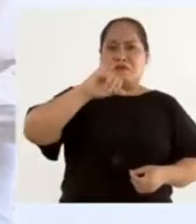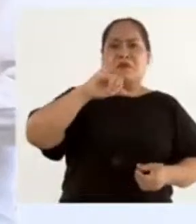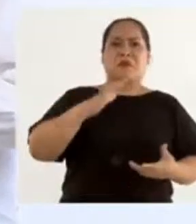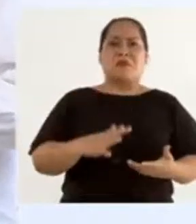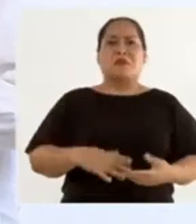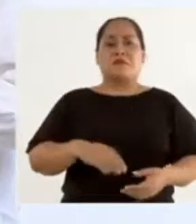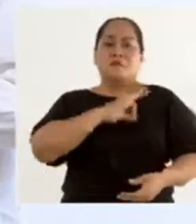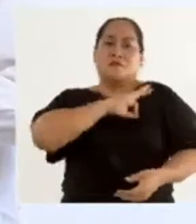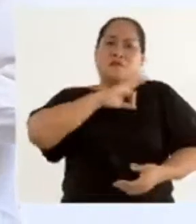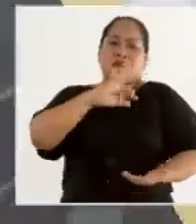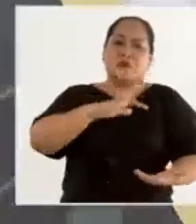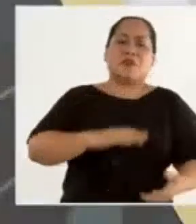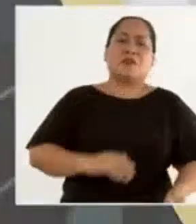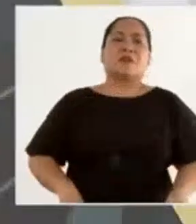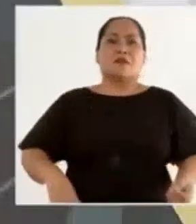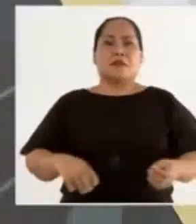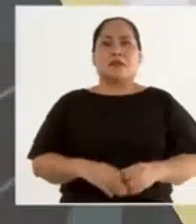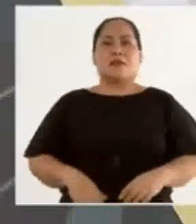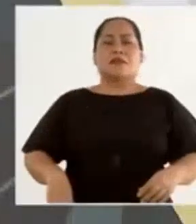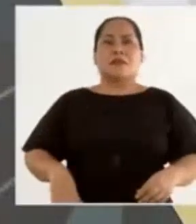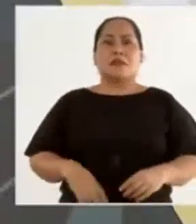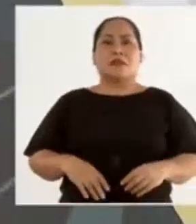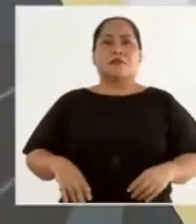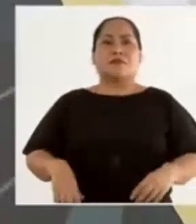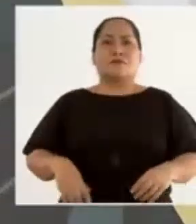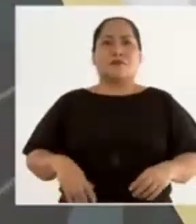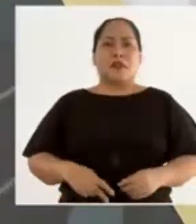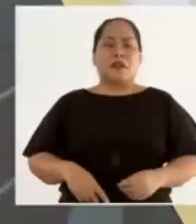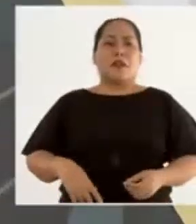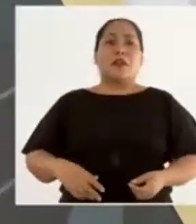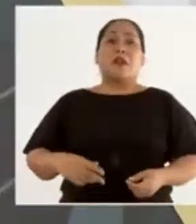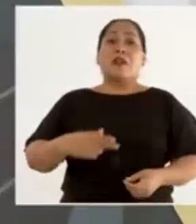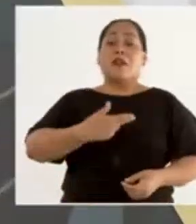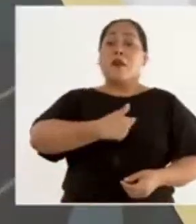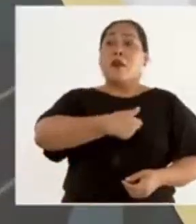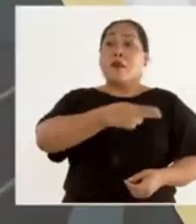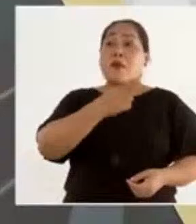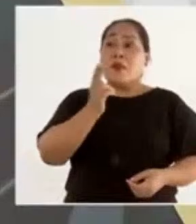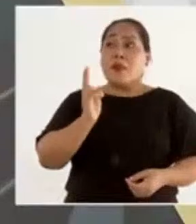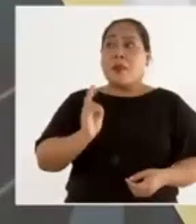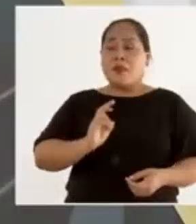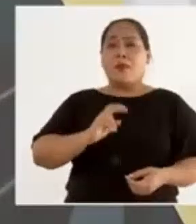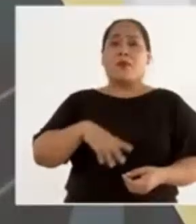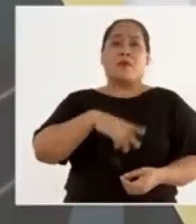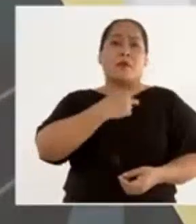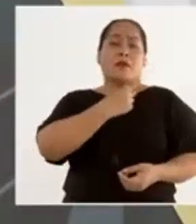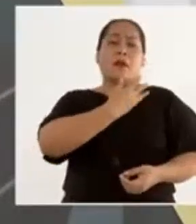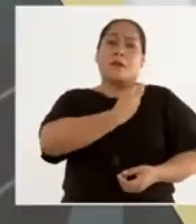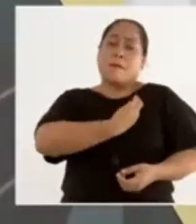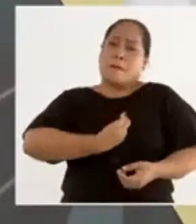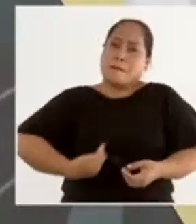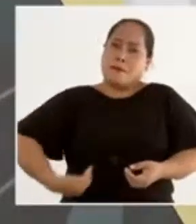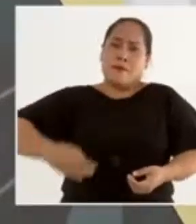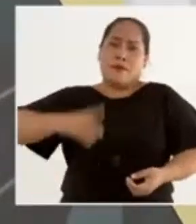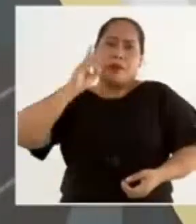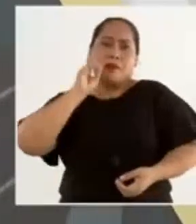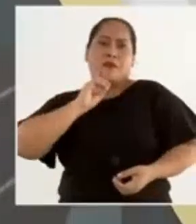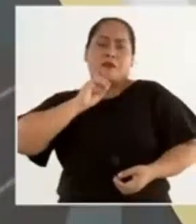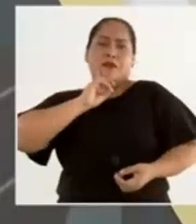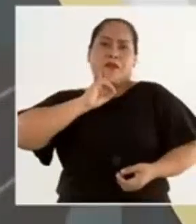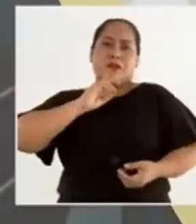presidenta muy comprometida con la salud y que nos ha encargado el diseño de un sistema de salud que